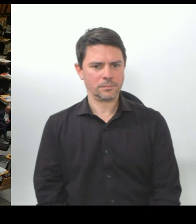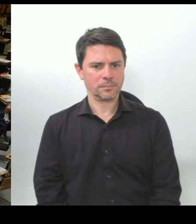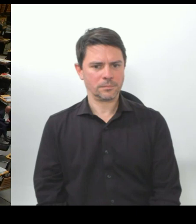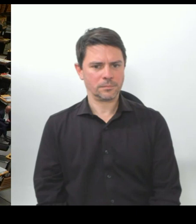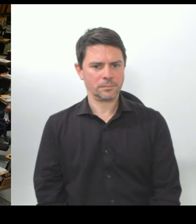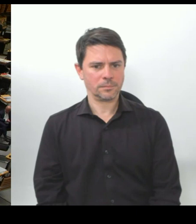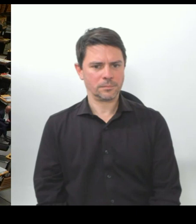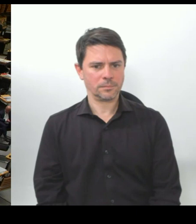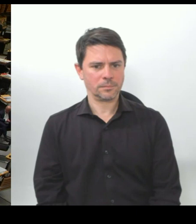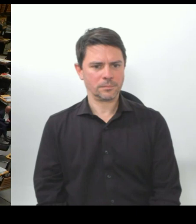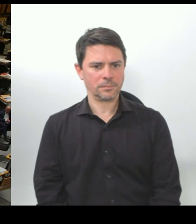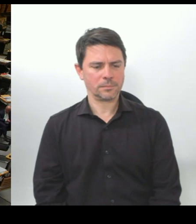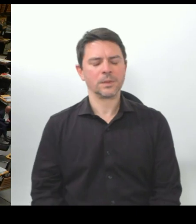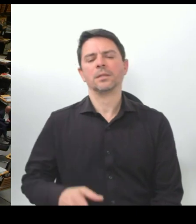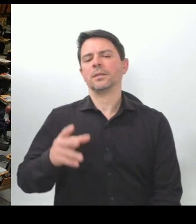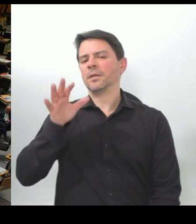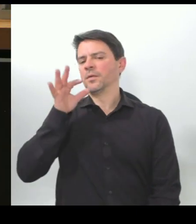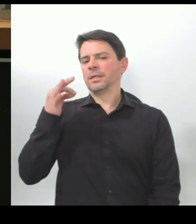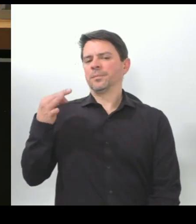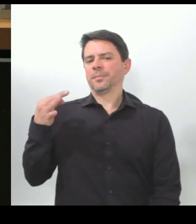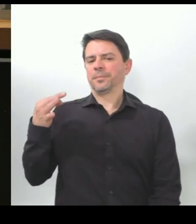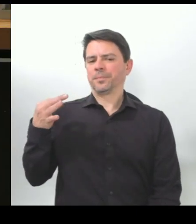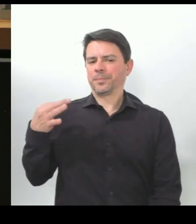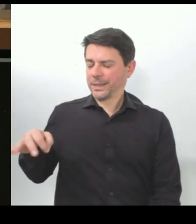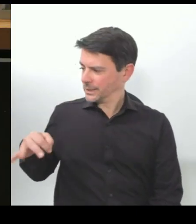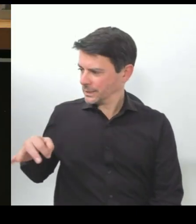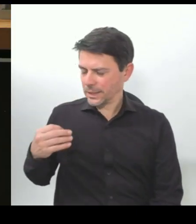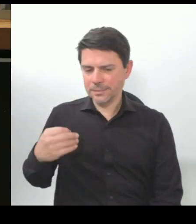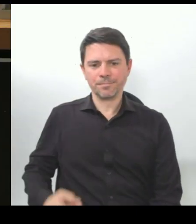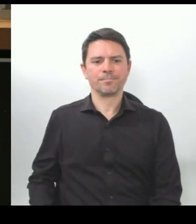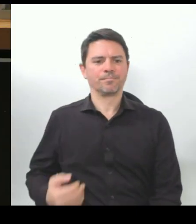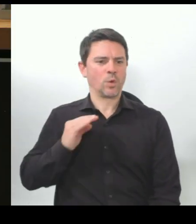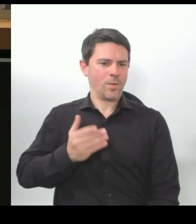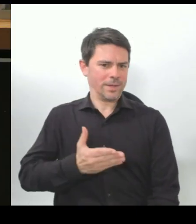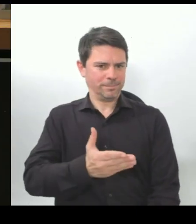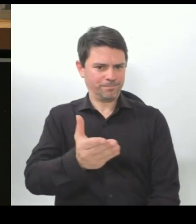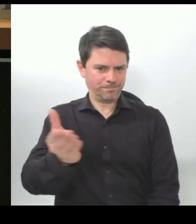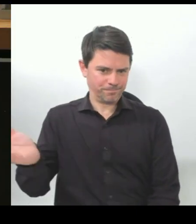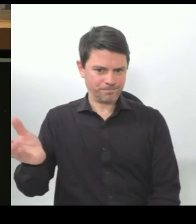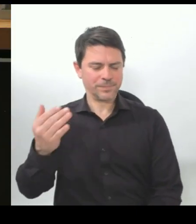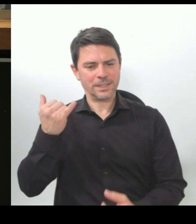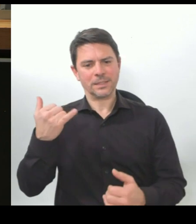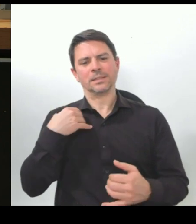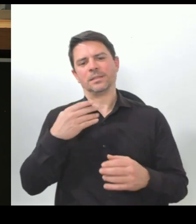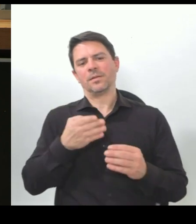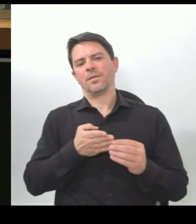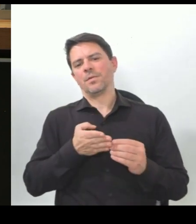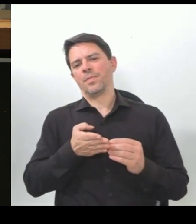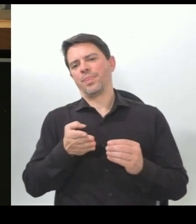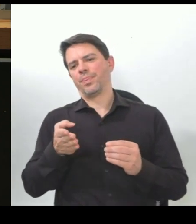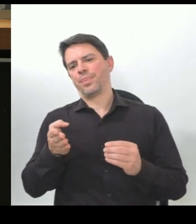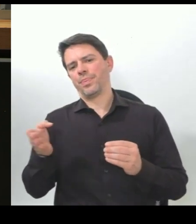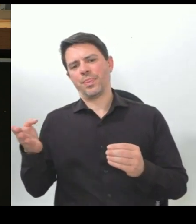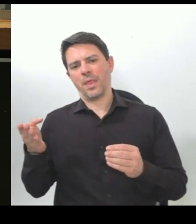Ich glaube, das haben auch die Beamten des Landes Berlins verdient, muss man einfach mal festhalten, dass seit Mitte der 90 er Jahre, seit der